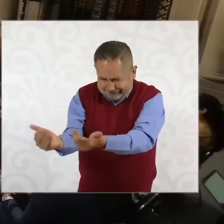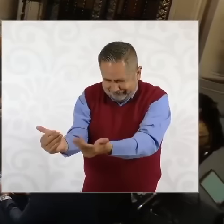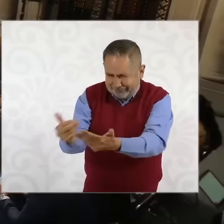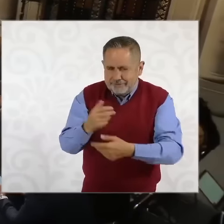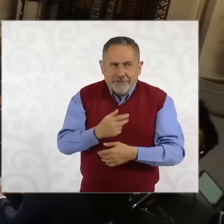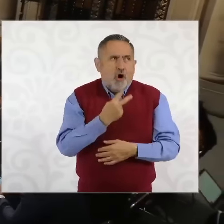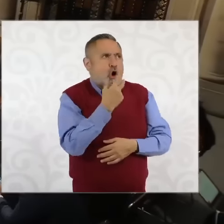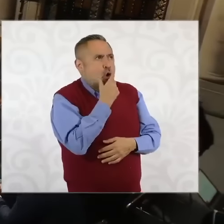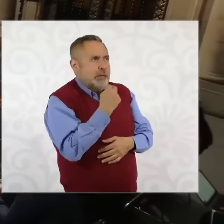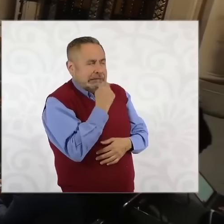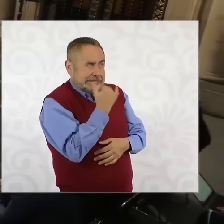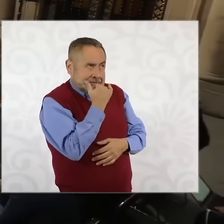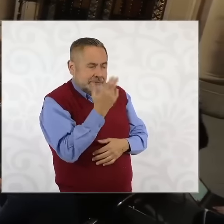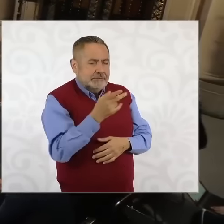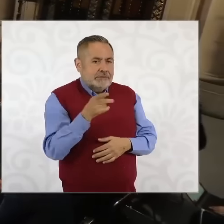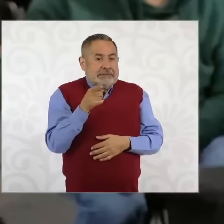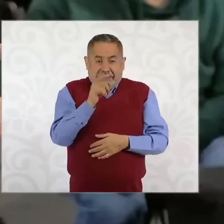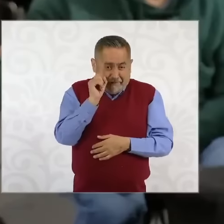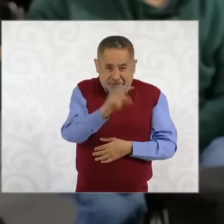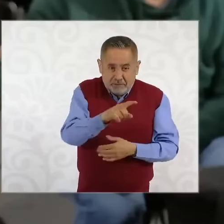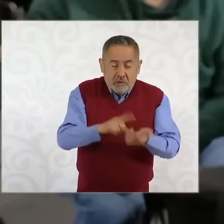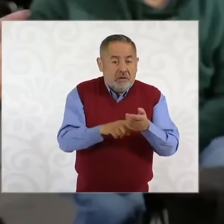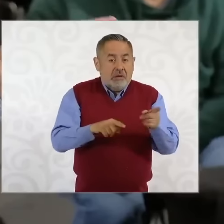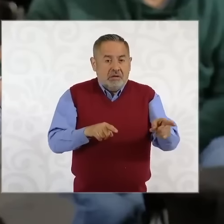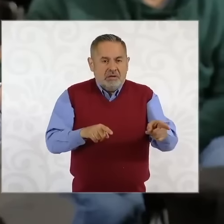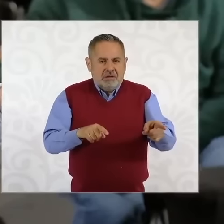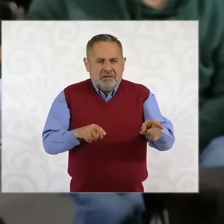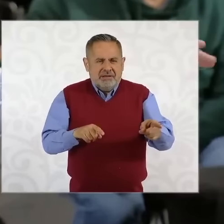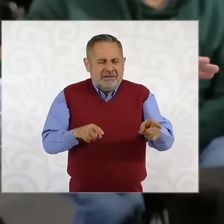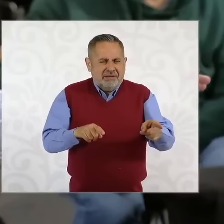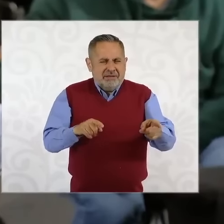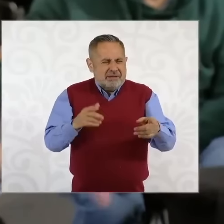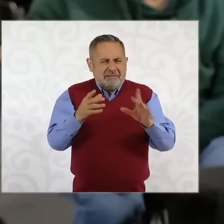que justamente de hecho, el primero que lo dice, no lo había quedado como un trascendido de redes